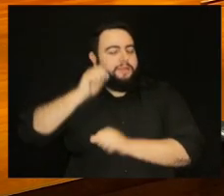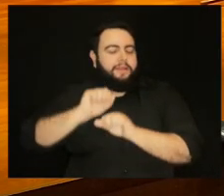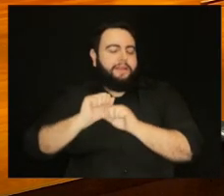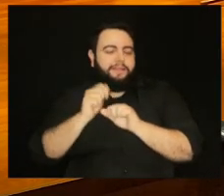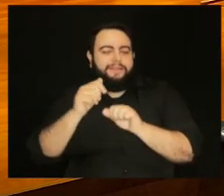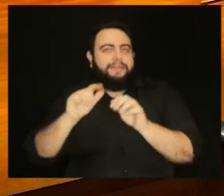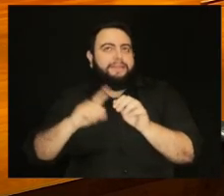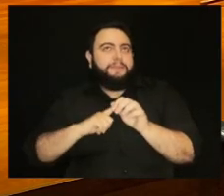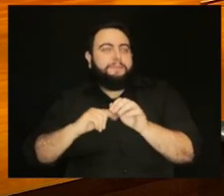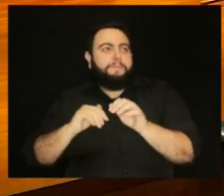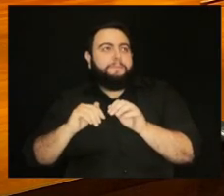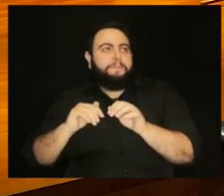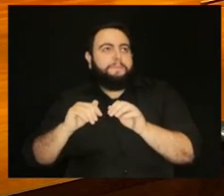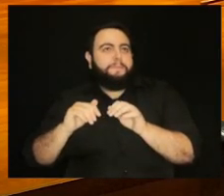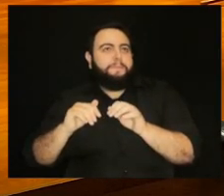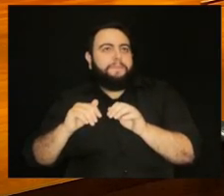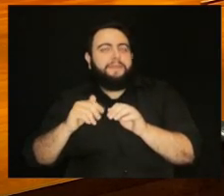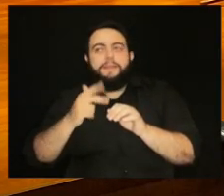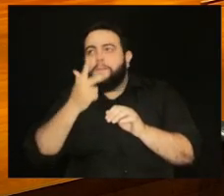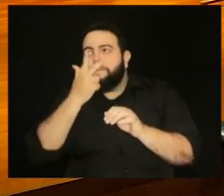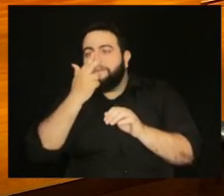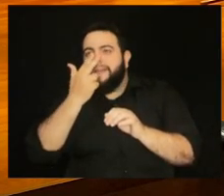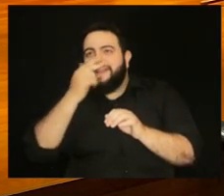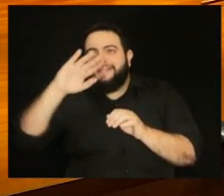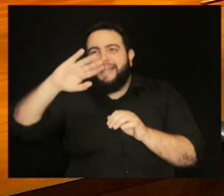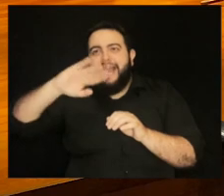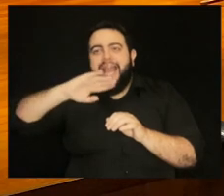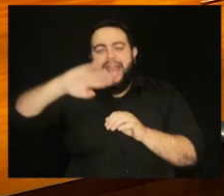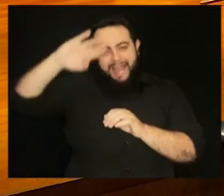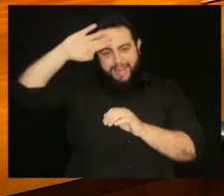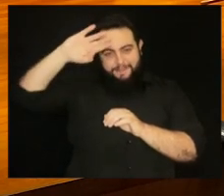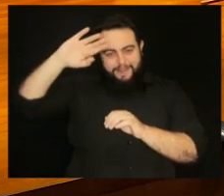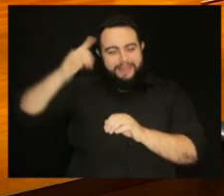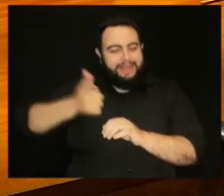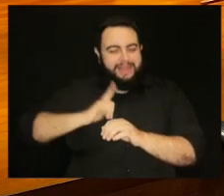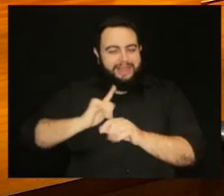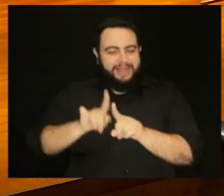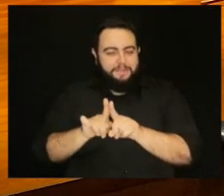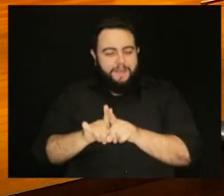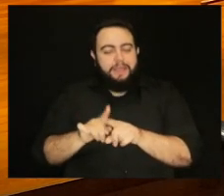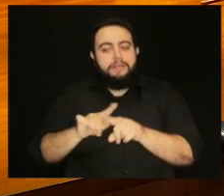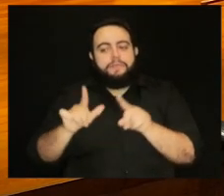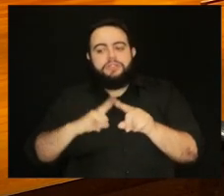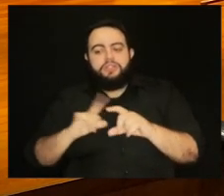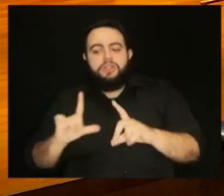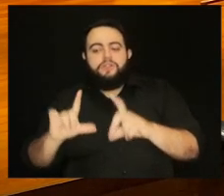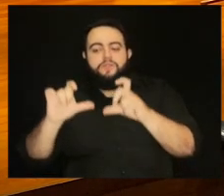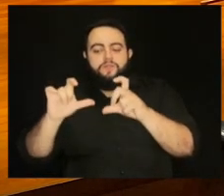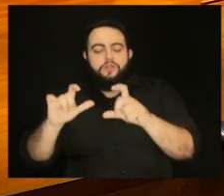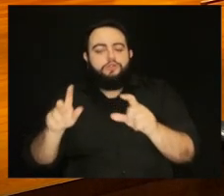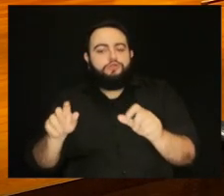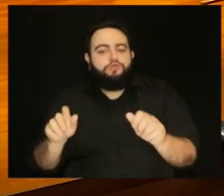cara de de árabe inclusive, mas tinha foto dele com o irmão dele que é inequivocamente preto.